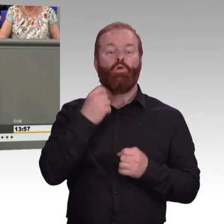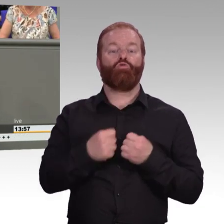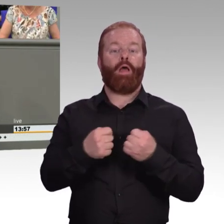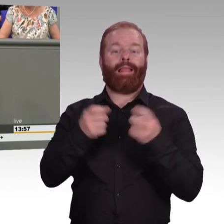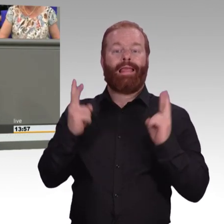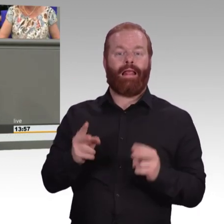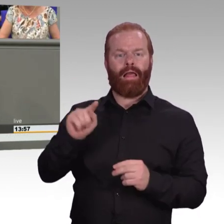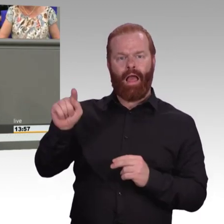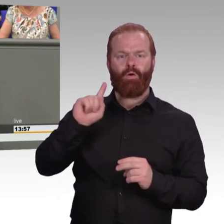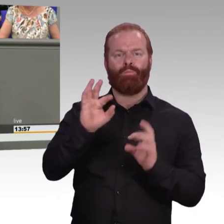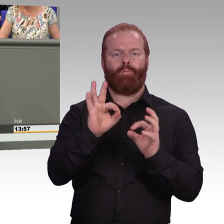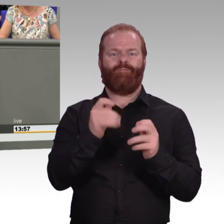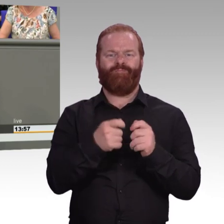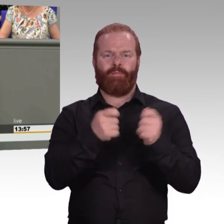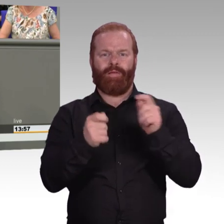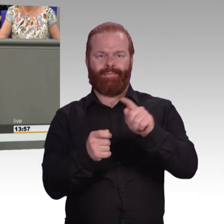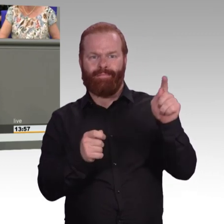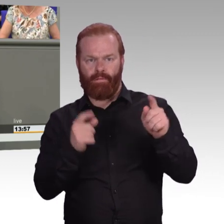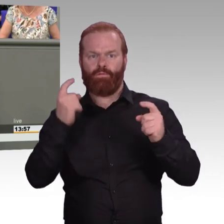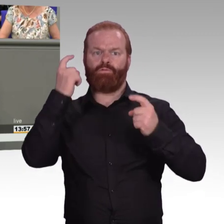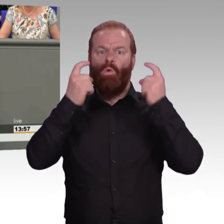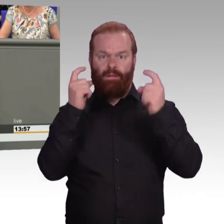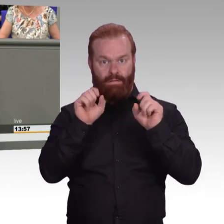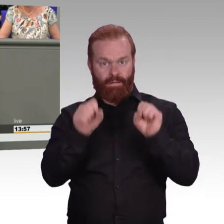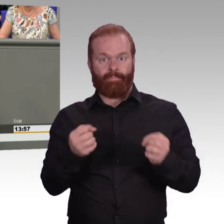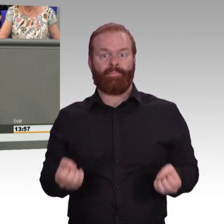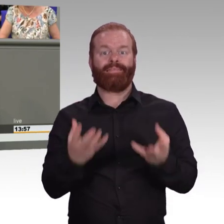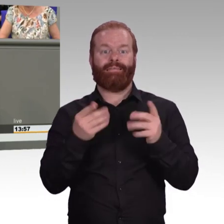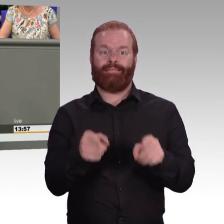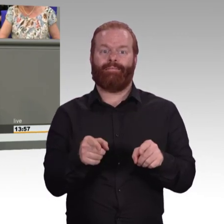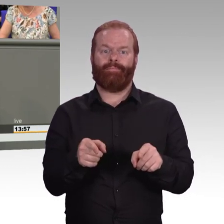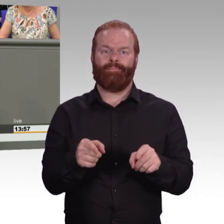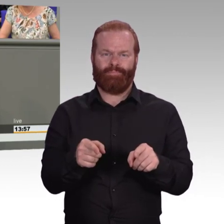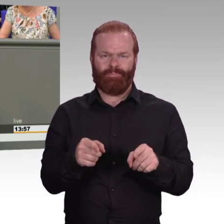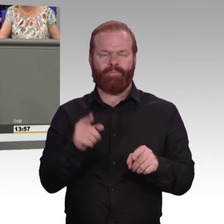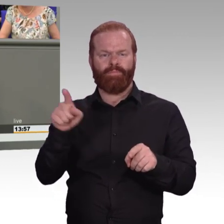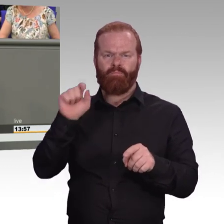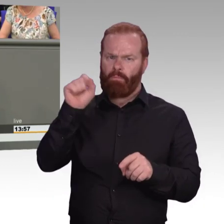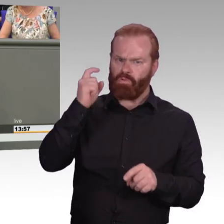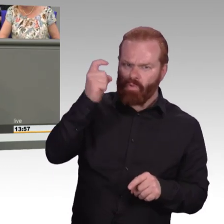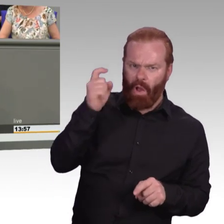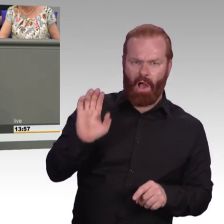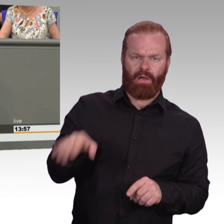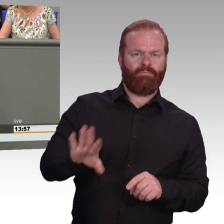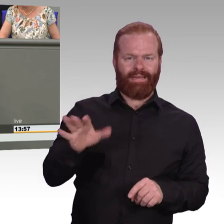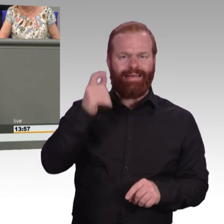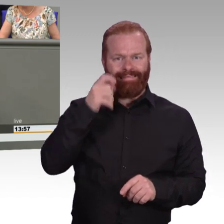Nicht nur bis zur nächsten Wahl, sondern für die kommenden Jahrzehnte und Generationen. Meine sehr geehrten Damen und Herren,